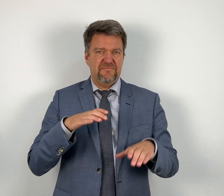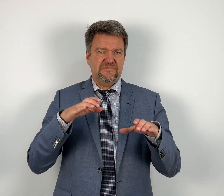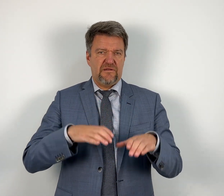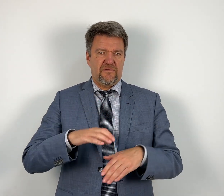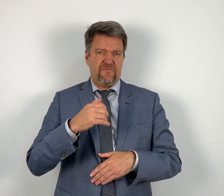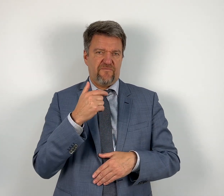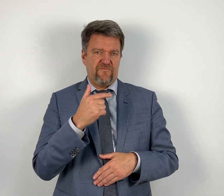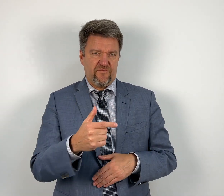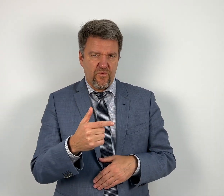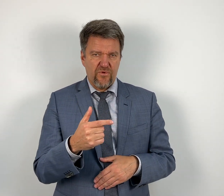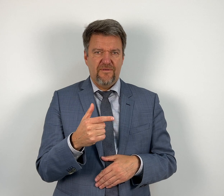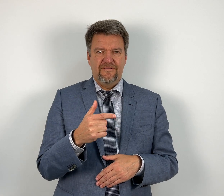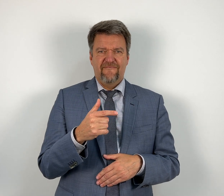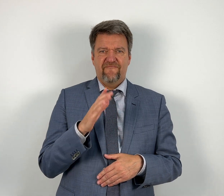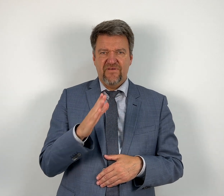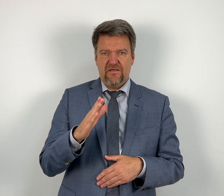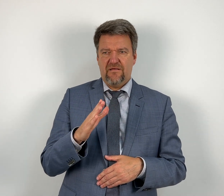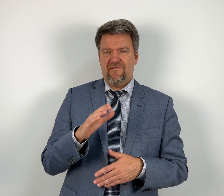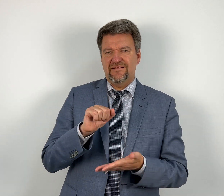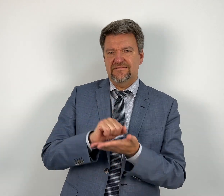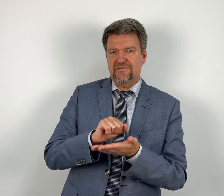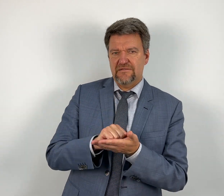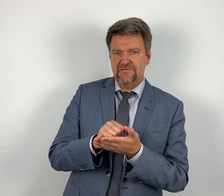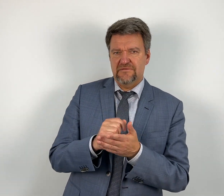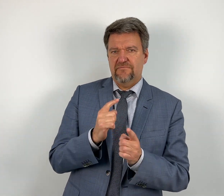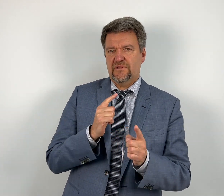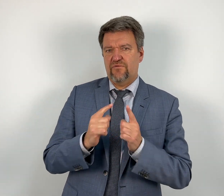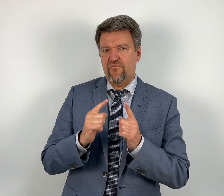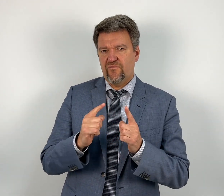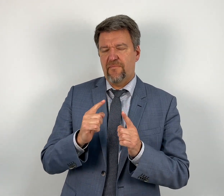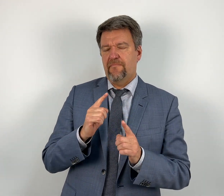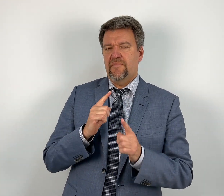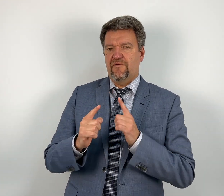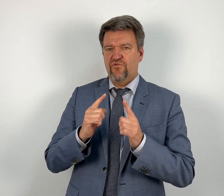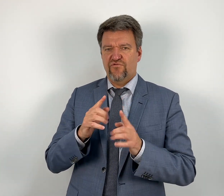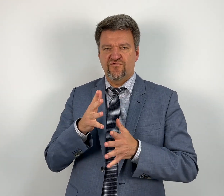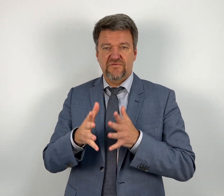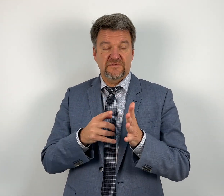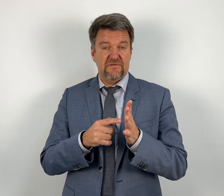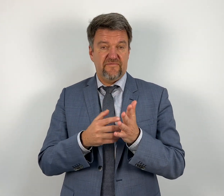в оценке квалификации переводчиков русского жестового языка – это самое главное,